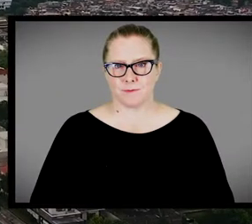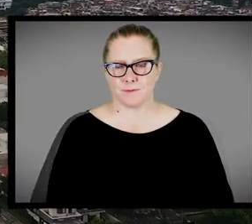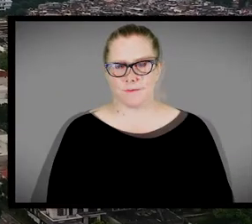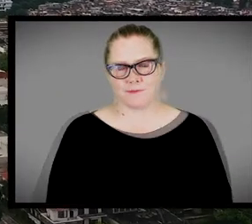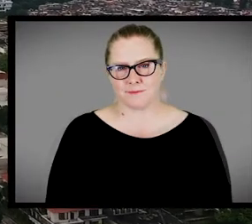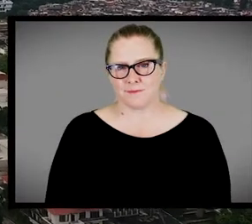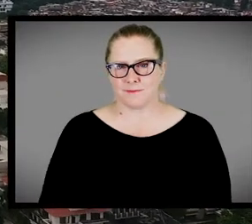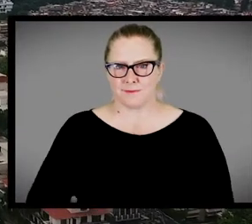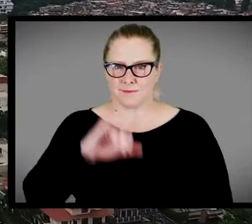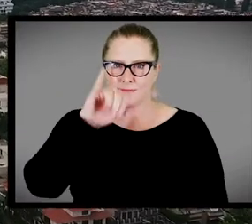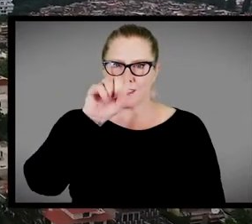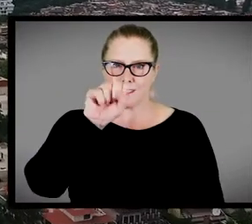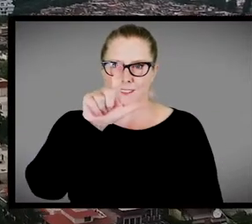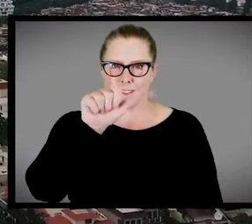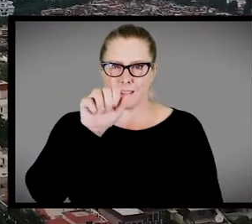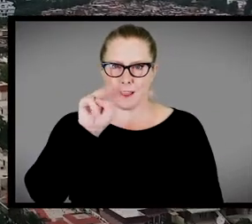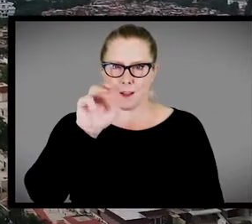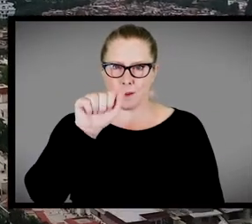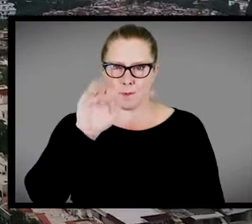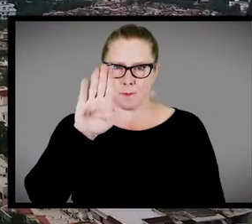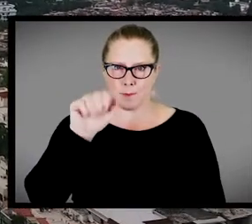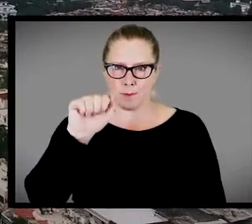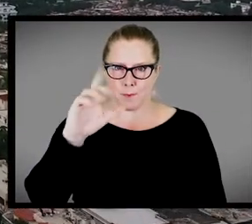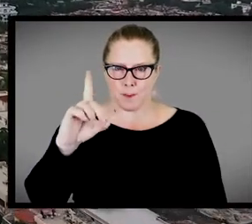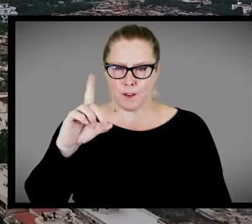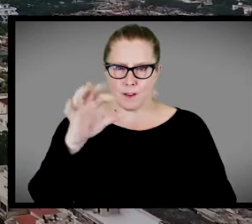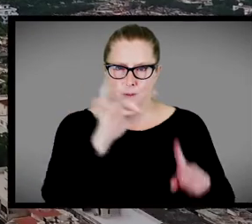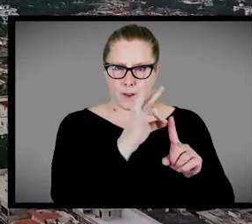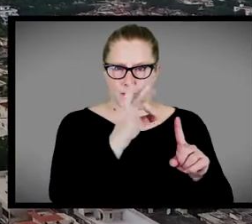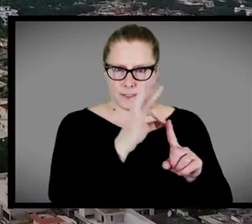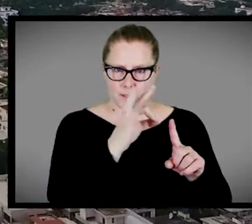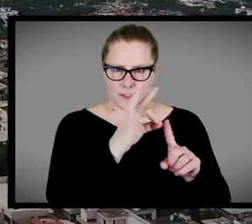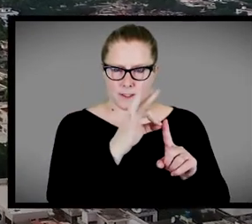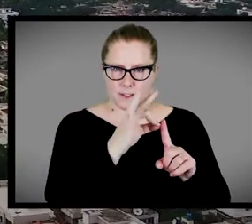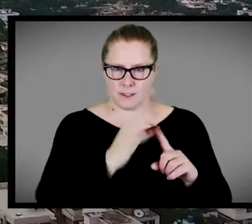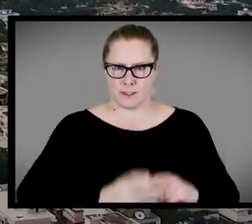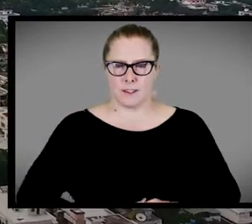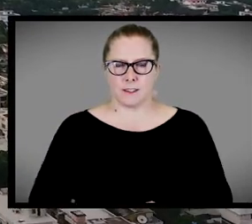إسلام اباد، باكستان